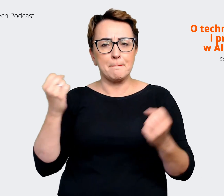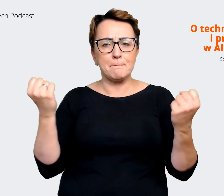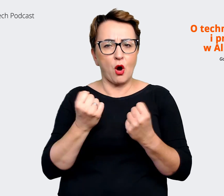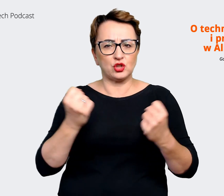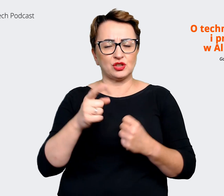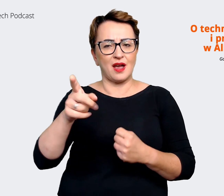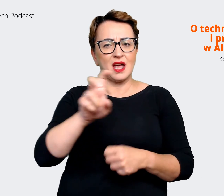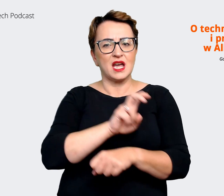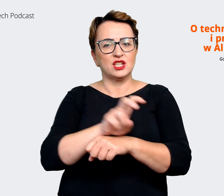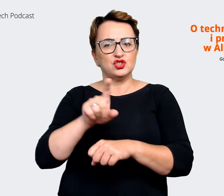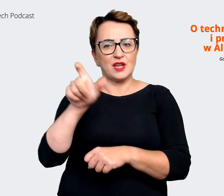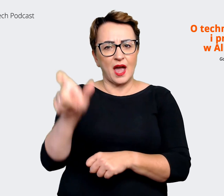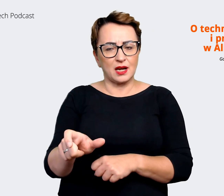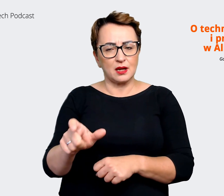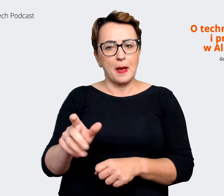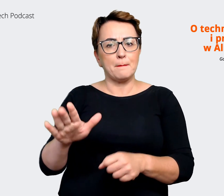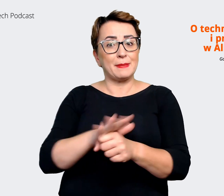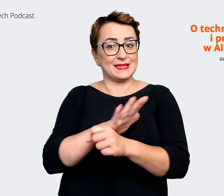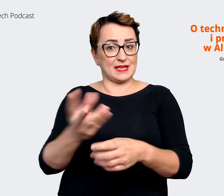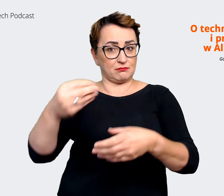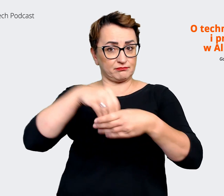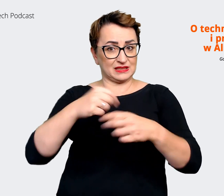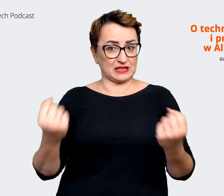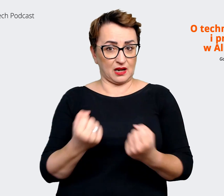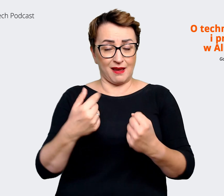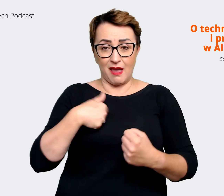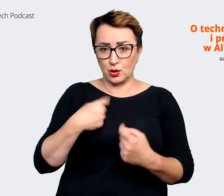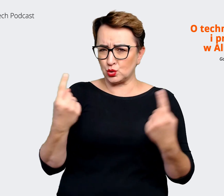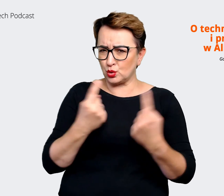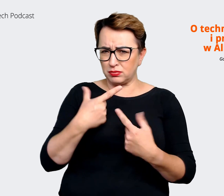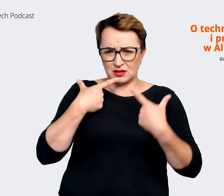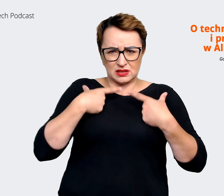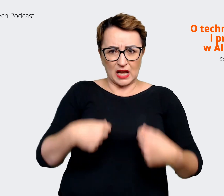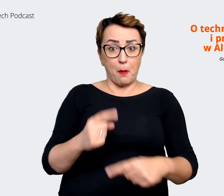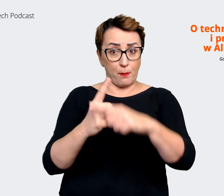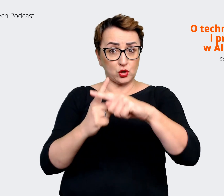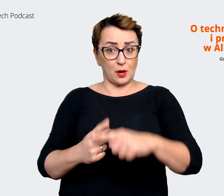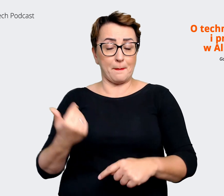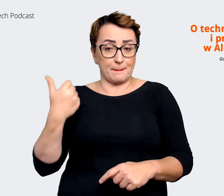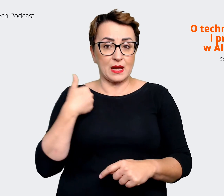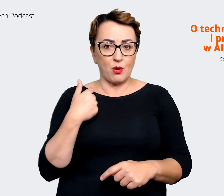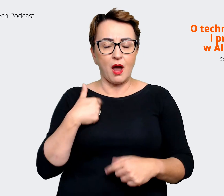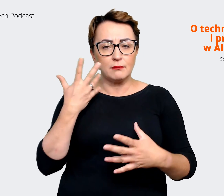też w część biznesową. Sam byłem super zaskoczony pozytywnie jak mogłem wziąć udział w programie